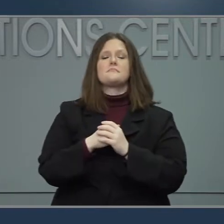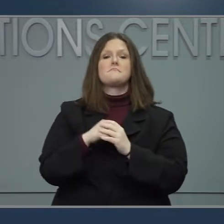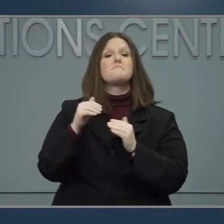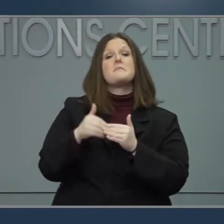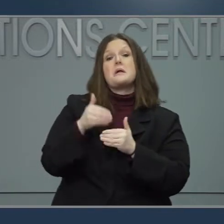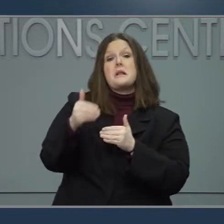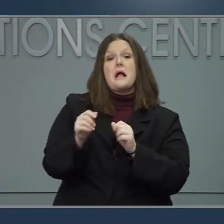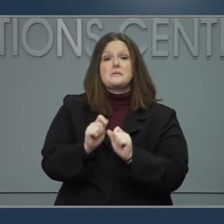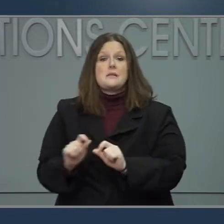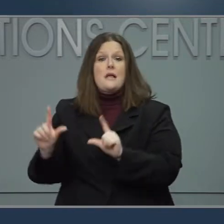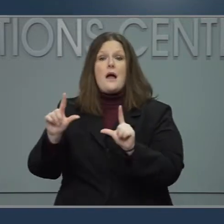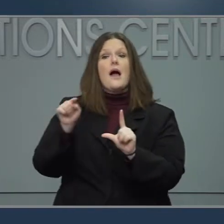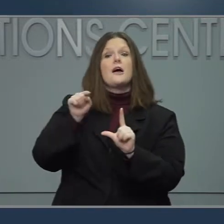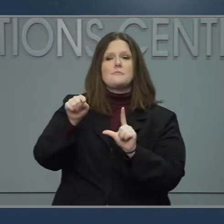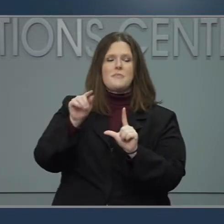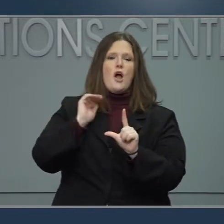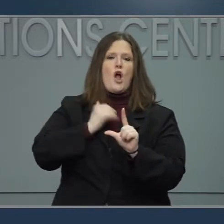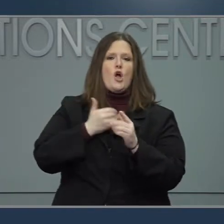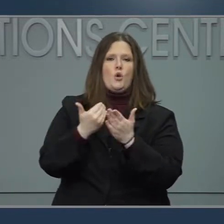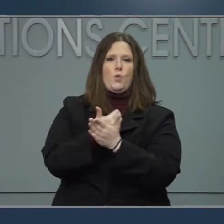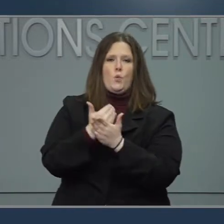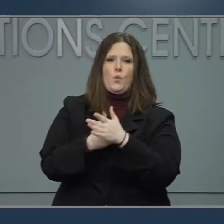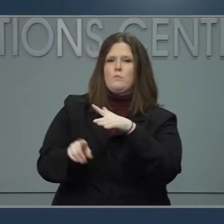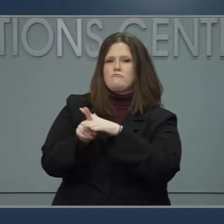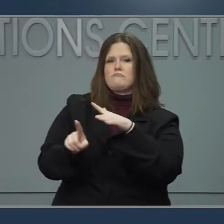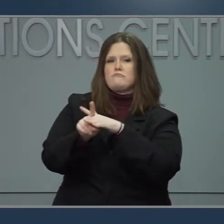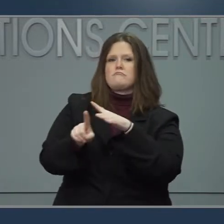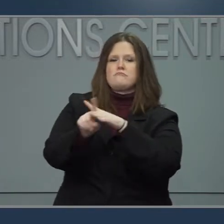primera gráfica muestra que la trayectoria de nuevos casos diarios desde que tuvimos